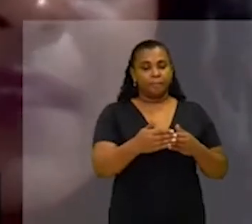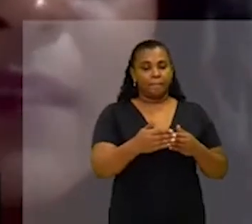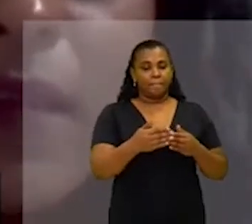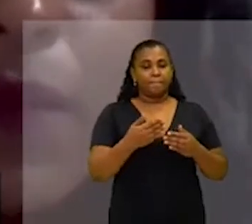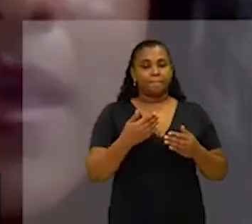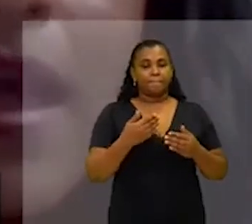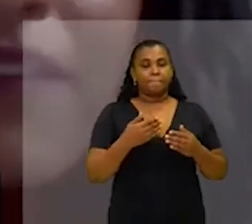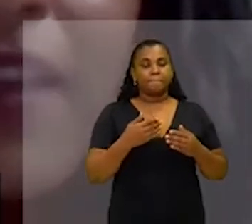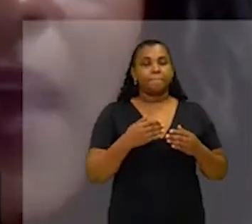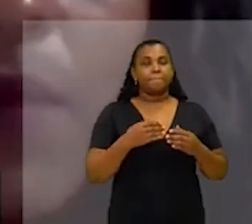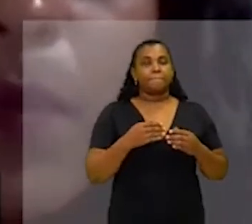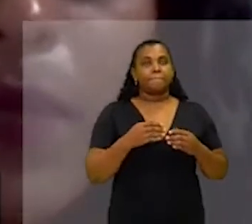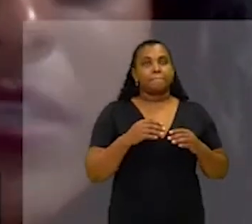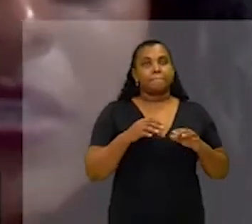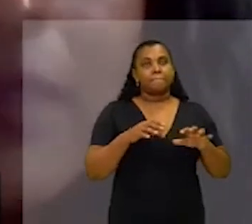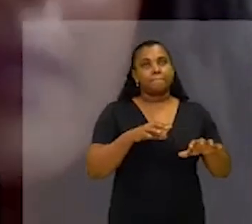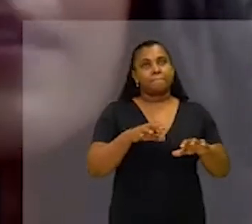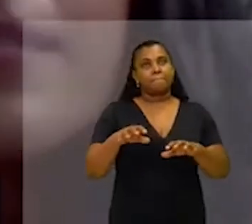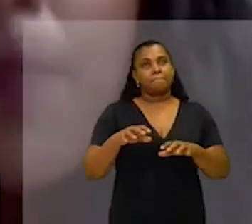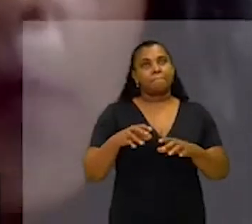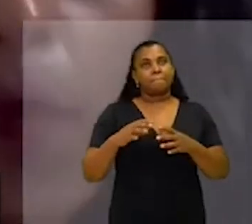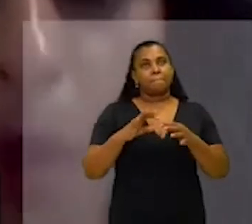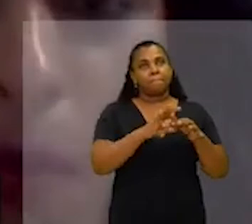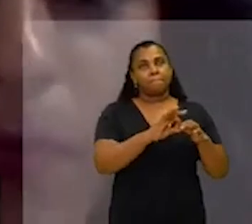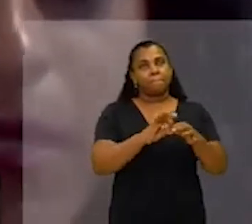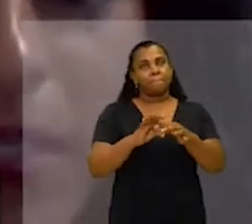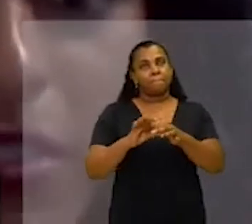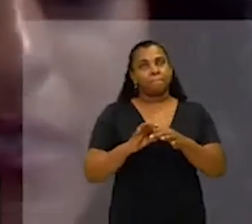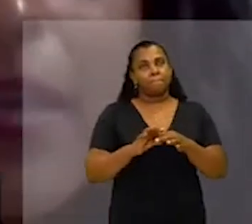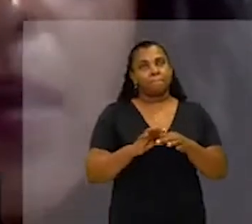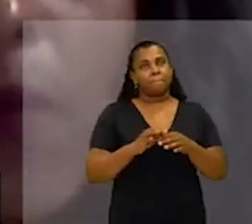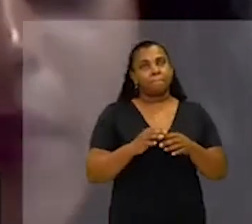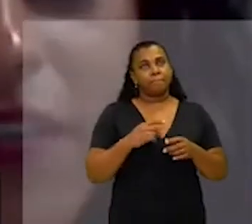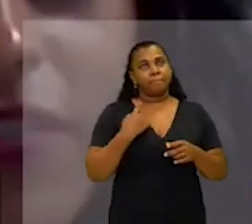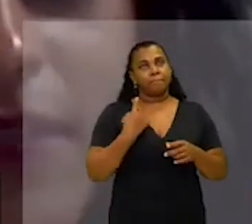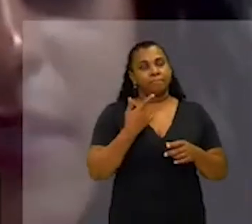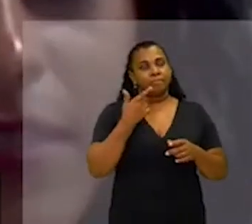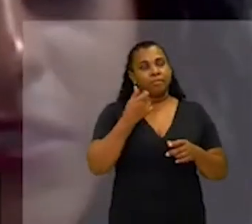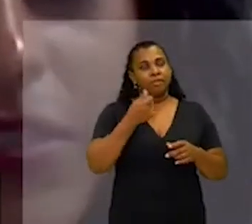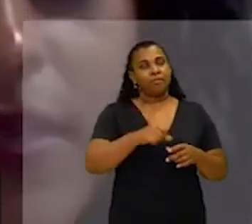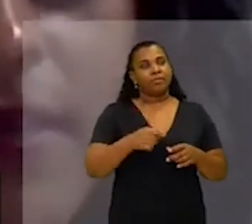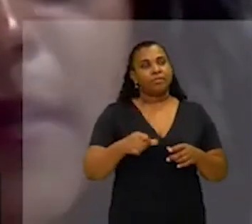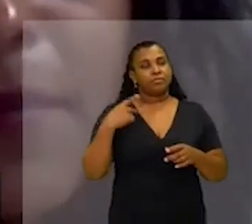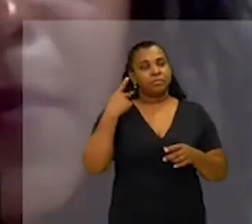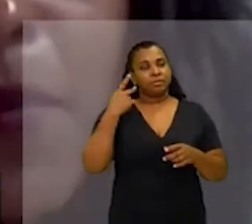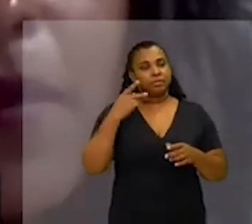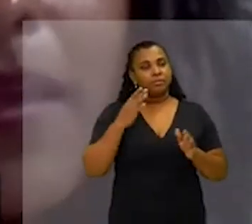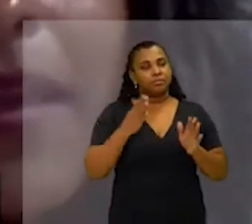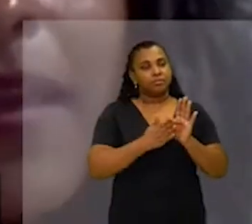gente consegue então avaliar uma política e se propor uma política o efetividade o bom